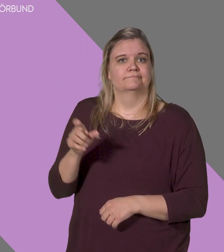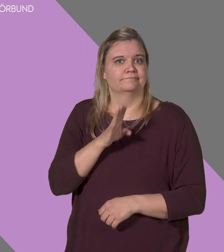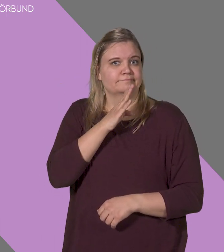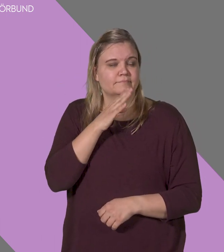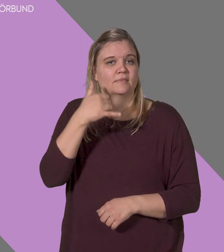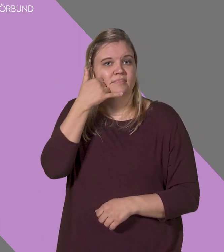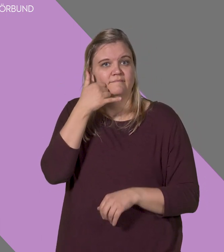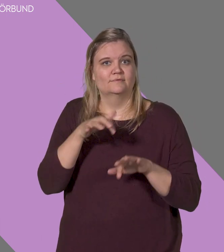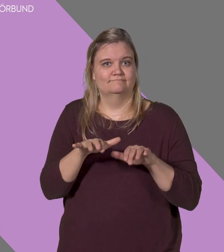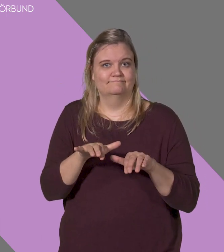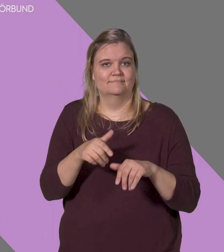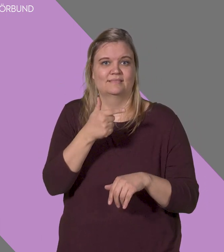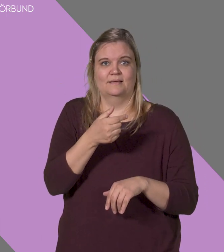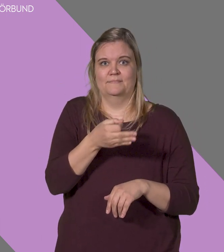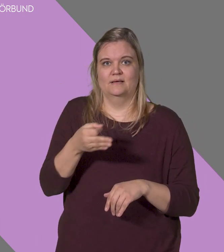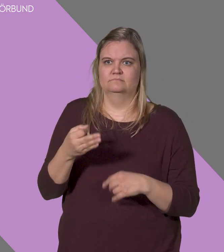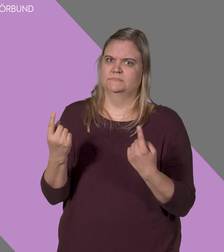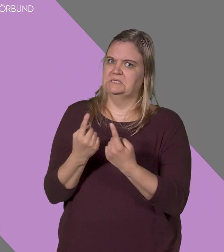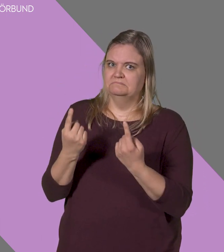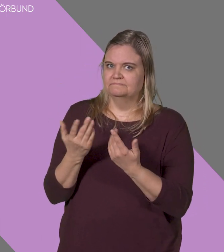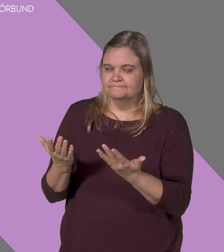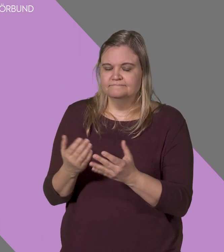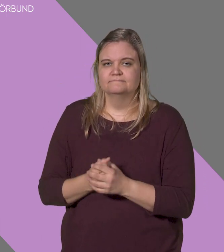berättade om läget i fråga om texttelefontjänsten (TPP).